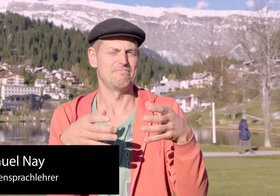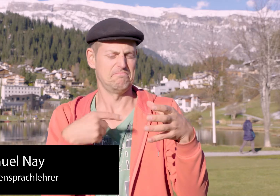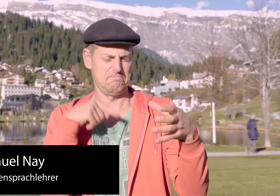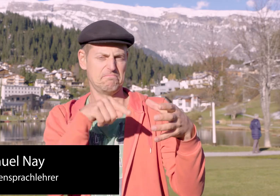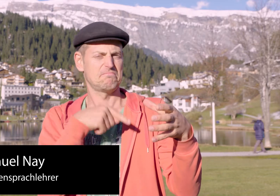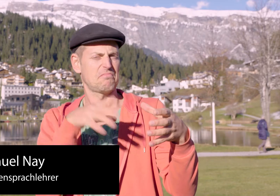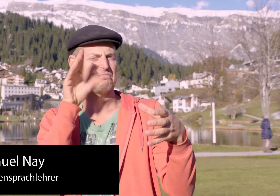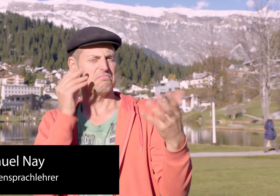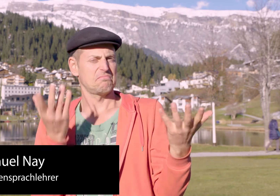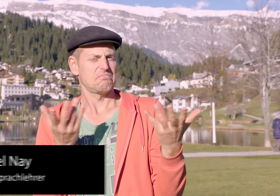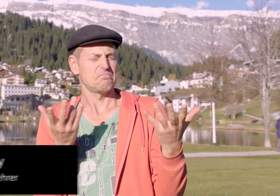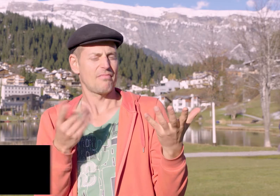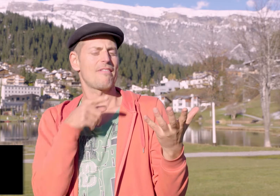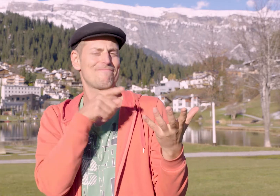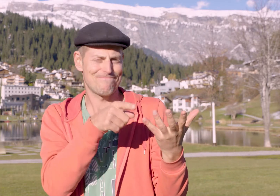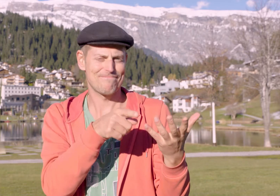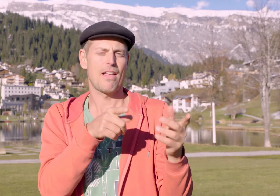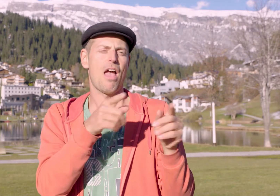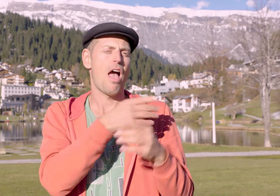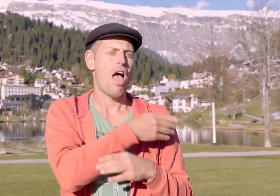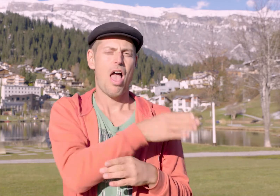Ich verstehe es so: Wir sind alle Menschen,